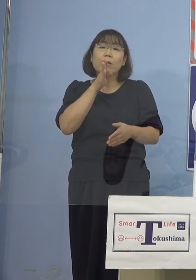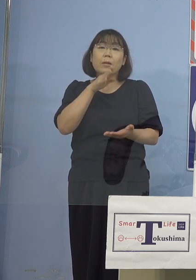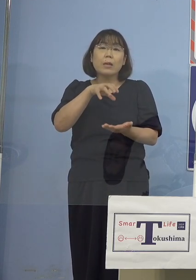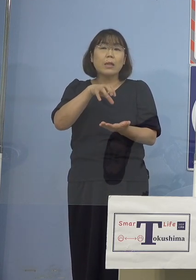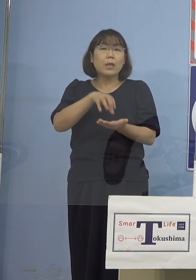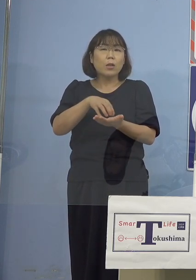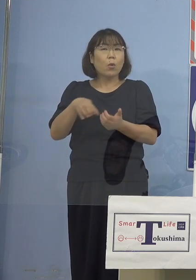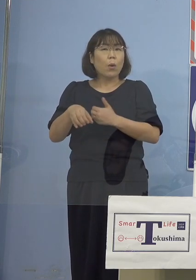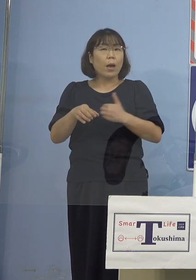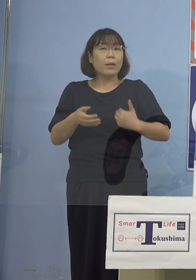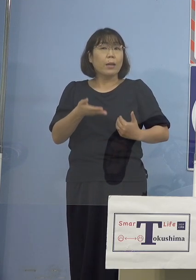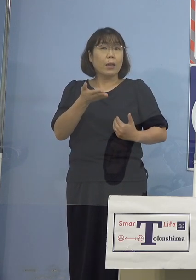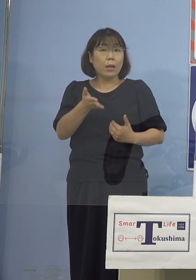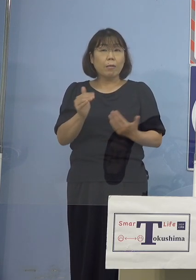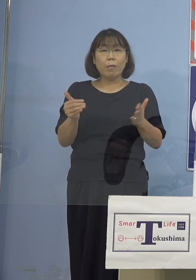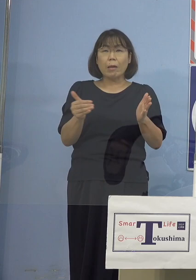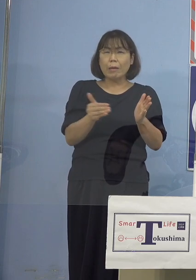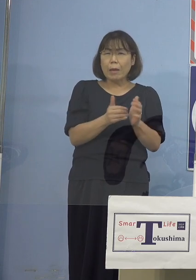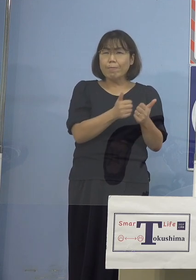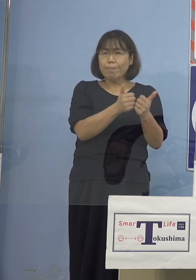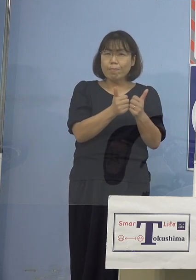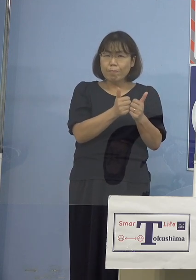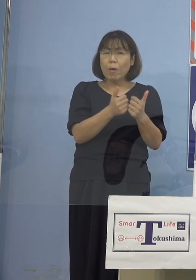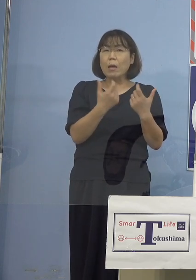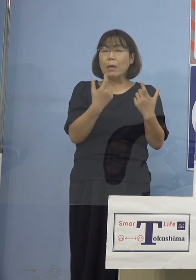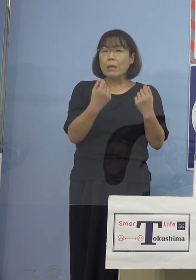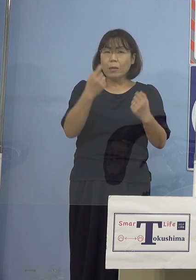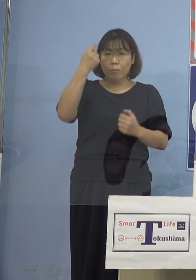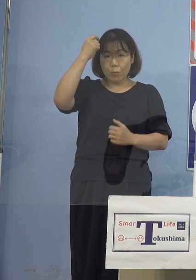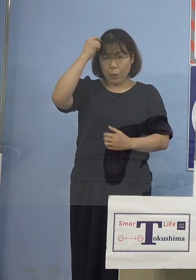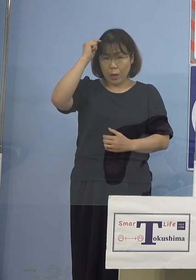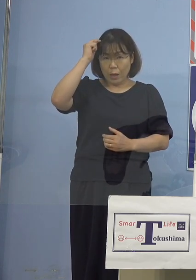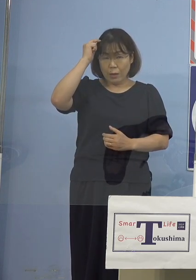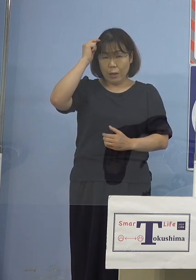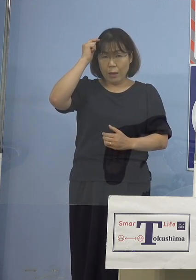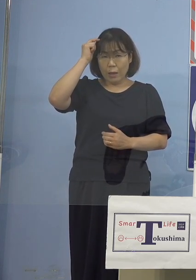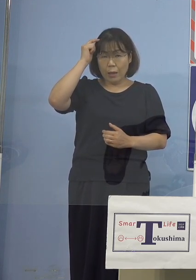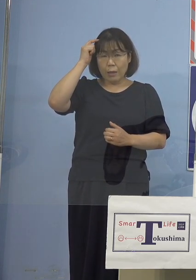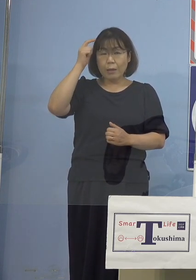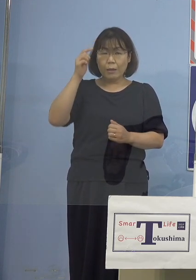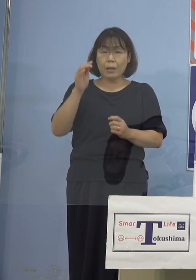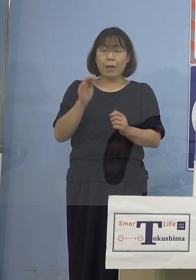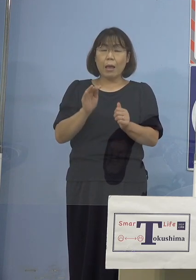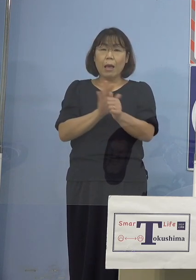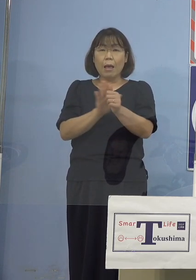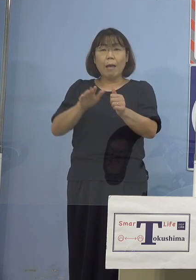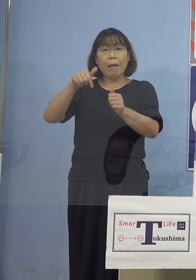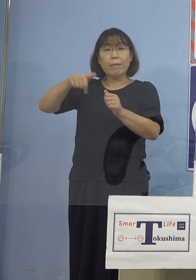しっかりと最終の詰め、これを行って 内閣府の方に提出をしていきたい